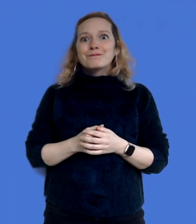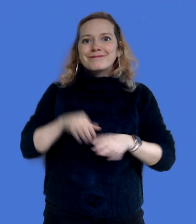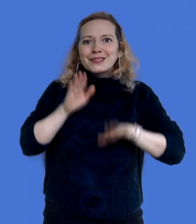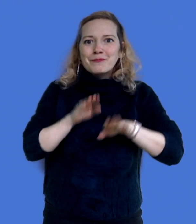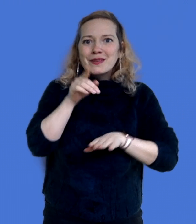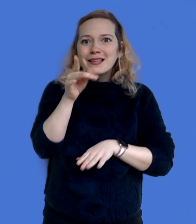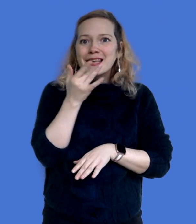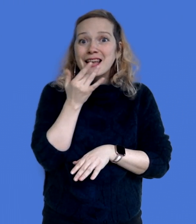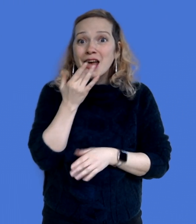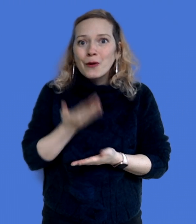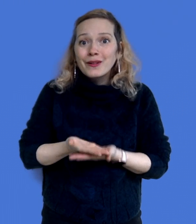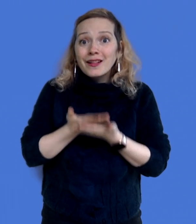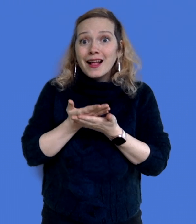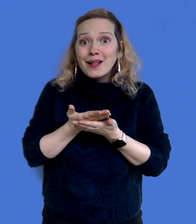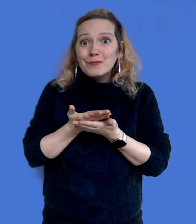Heb jij zin om mee te helpen ?